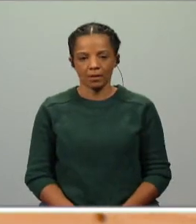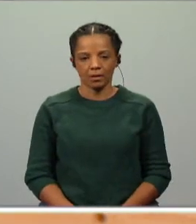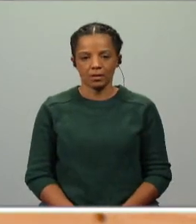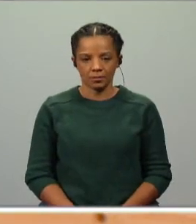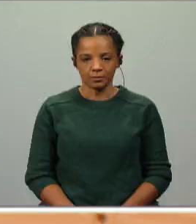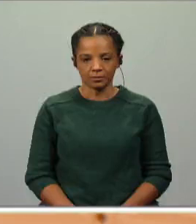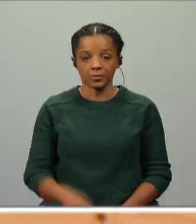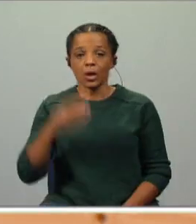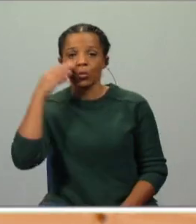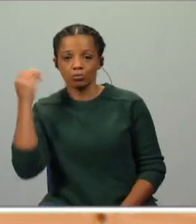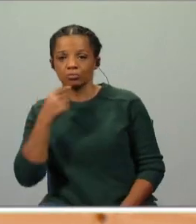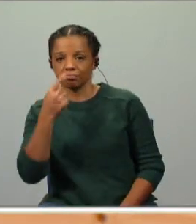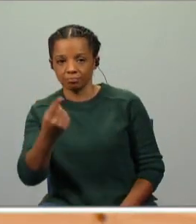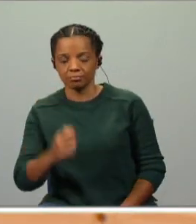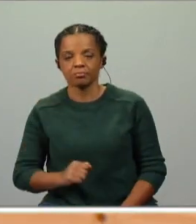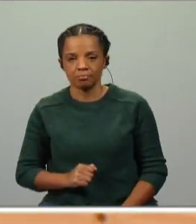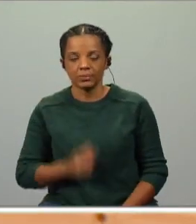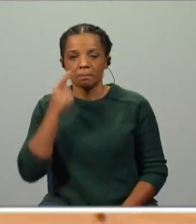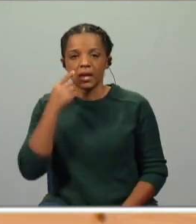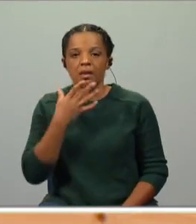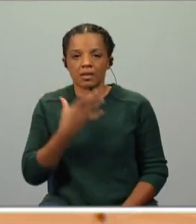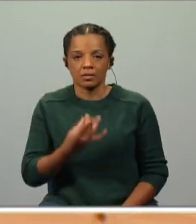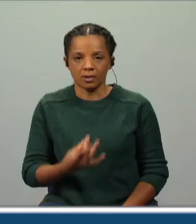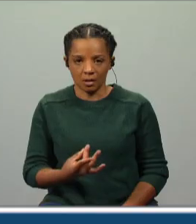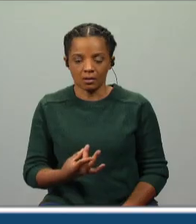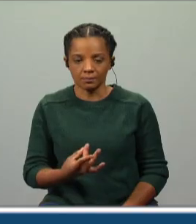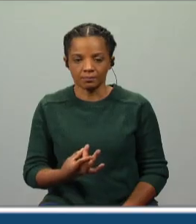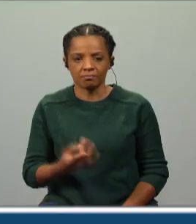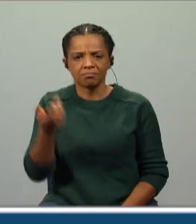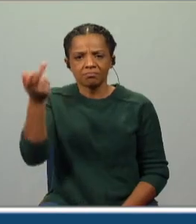os crescidos. Dizem que o pai natal nunca aparece